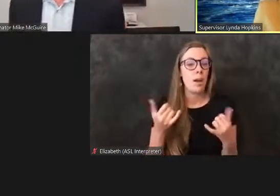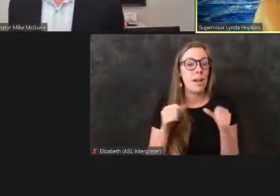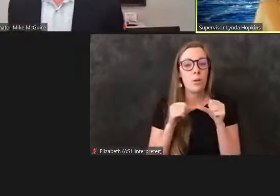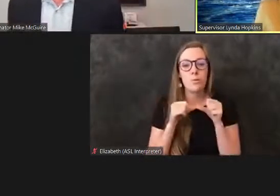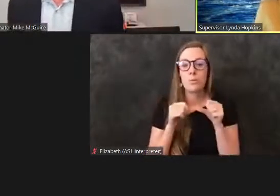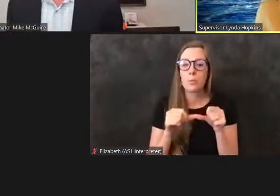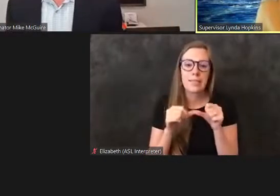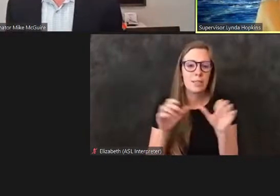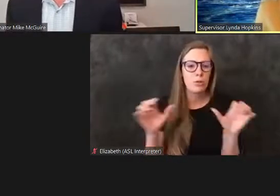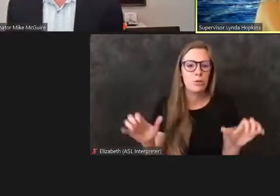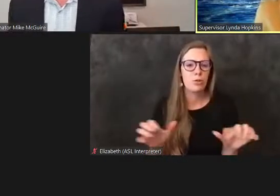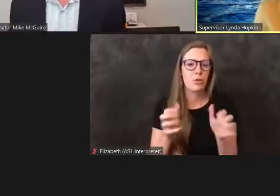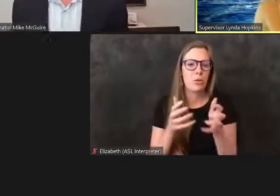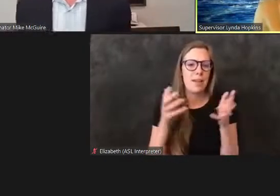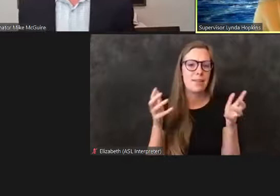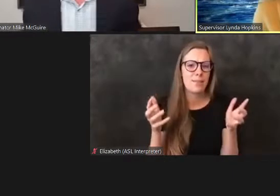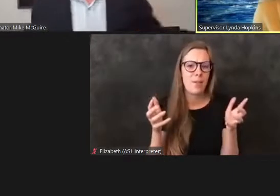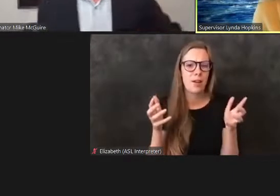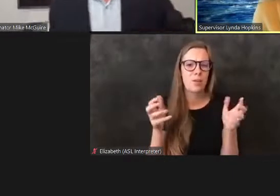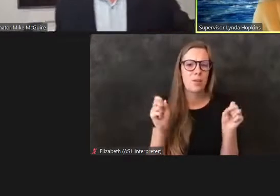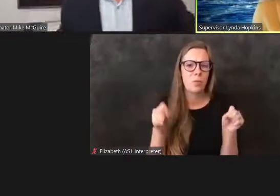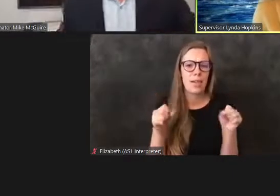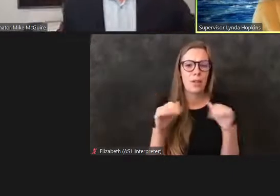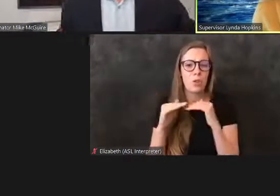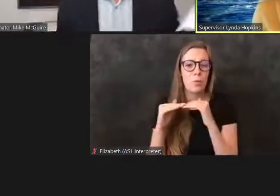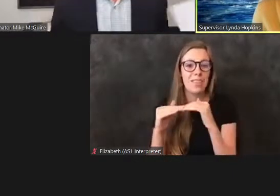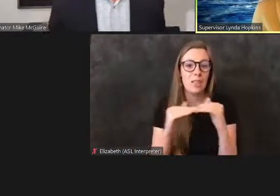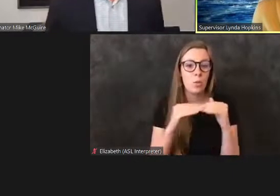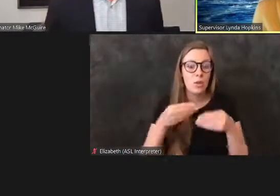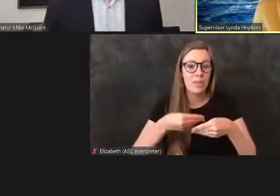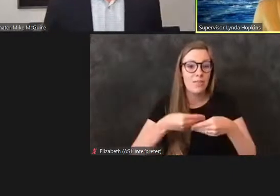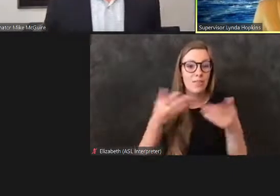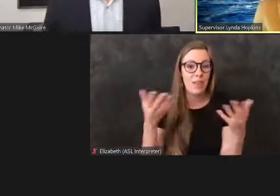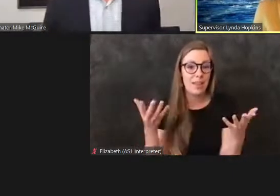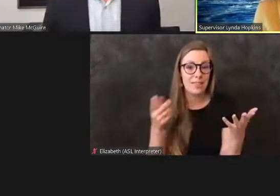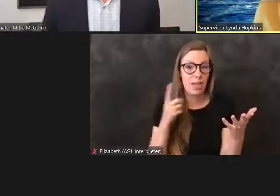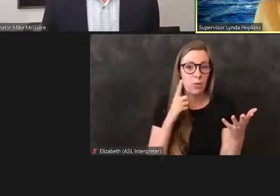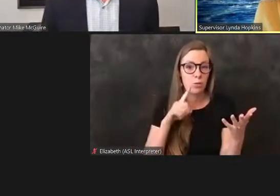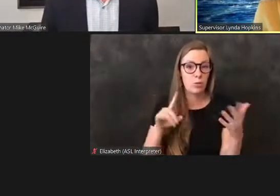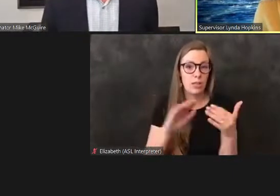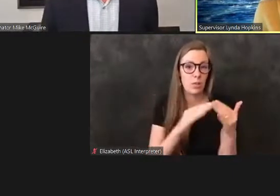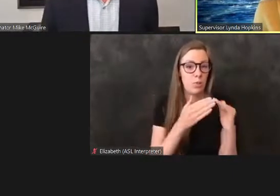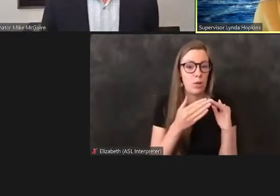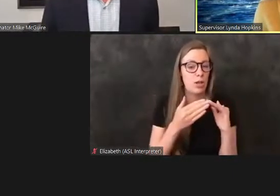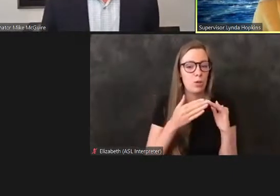Mientras tanto, nuestros esfuerzos de organización continúan aumentando con el enfoque de la distribución equitativa de la vacuna.